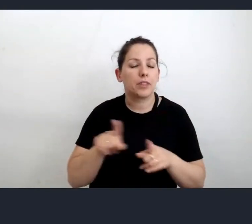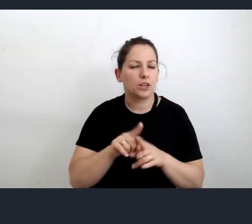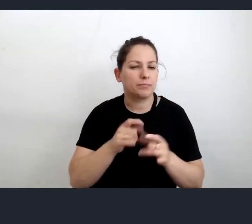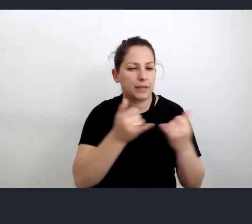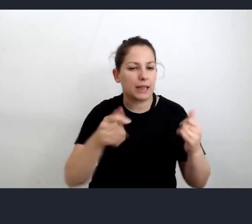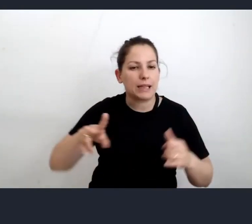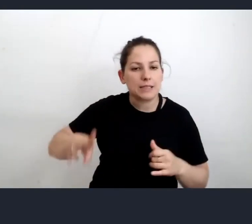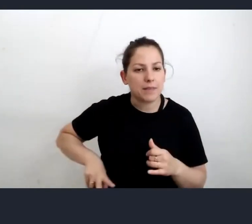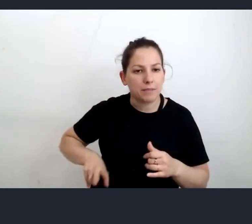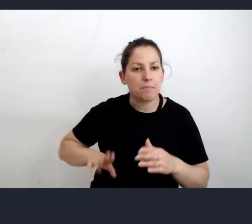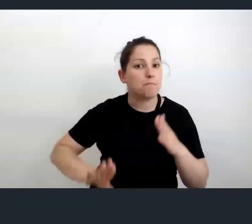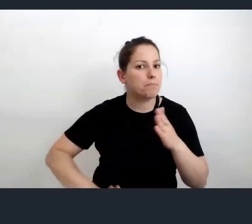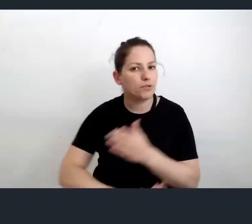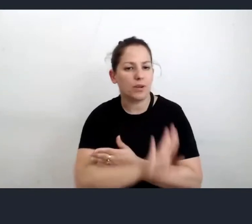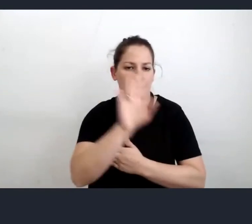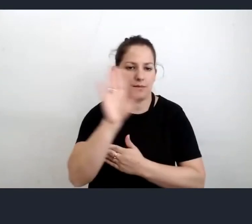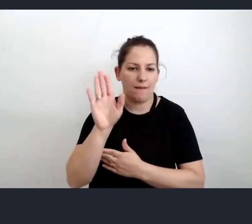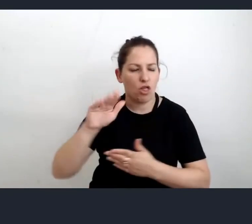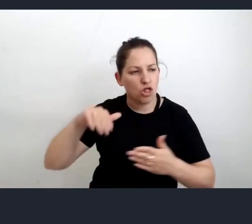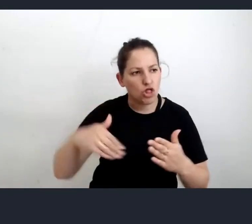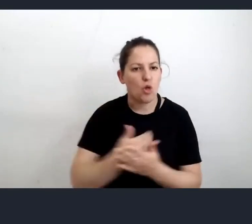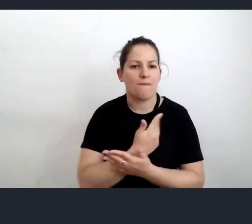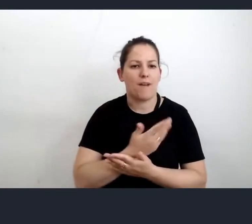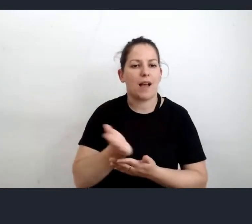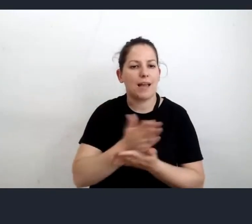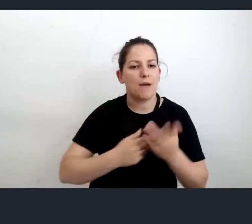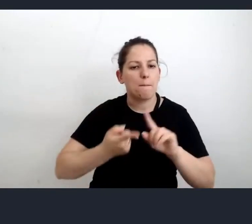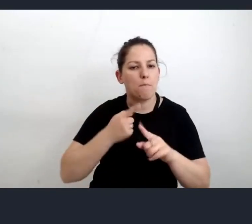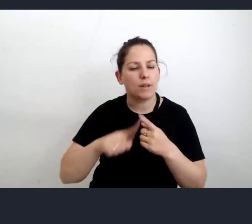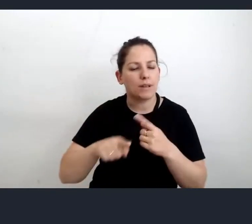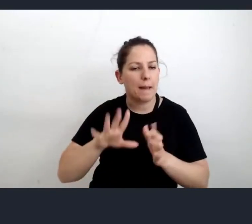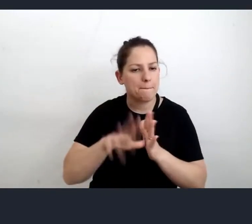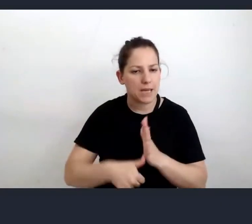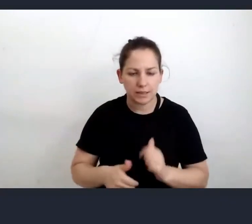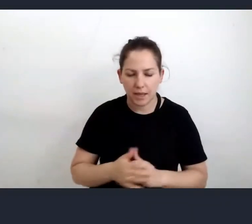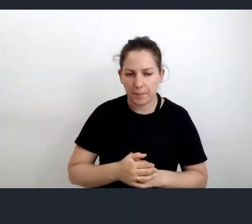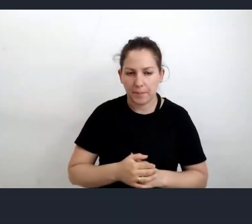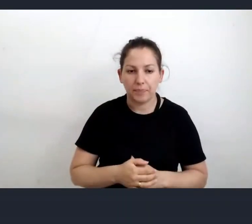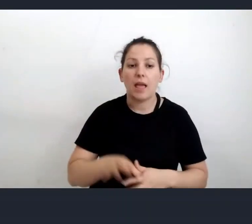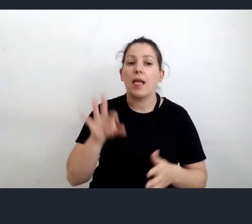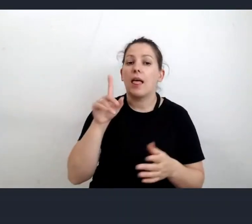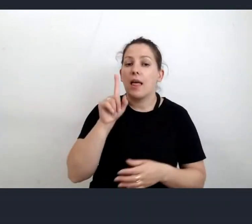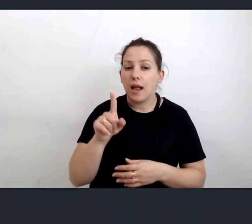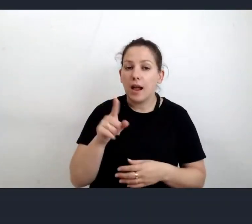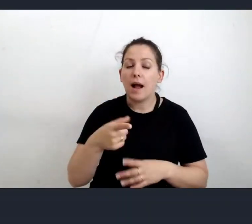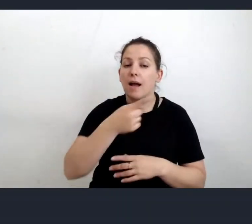przedstawi Nową Krajową Politykę Miejską. Natomiast na naszym zgromadzeniu ogólnym